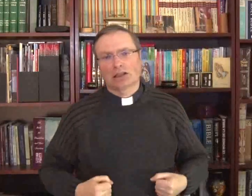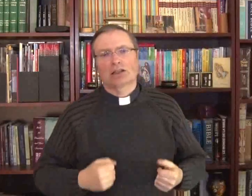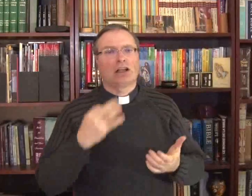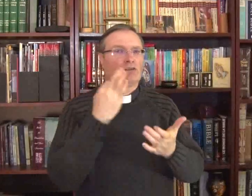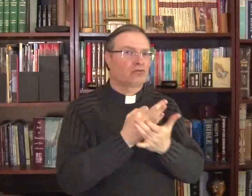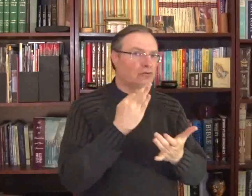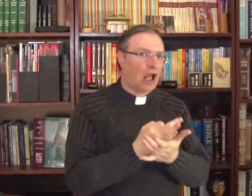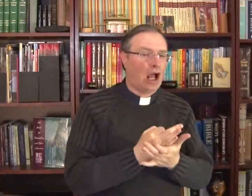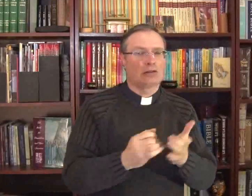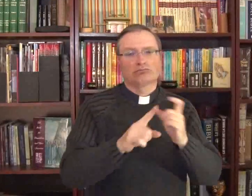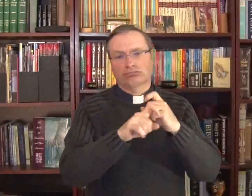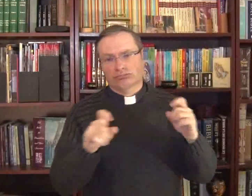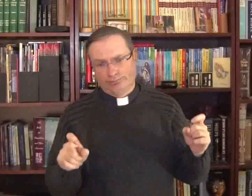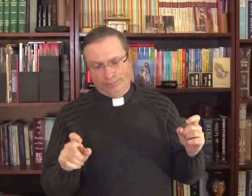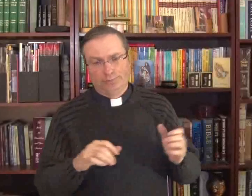de finance, etc.